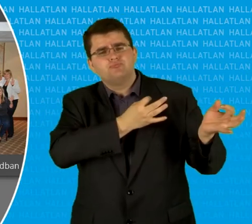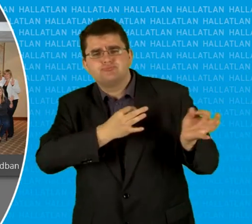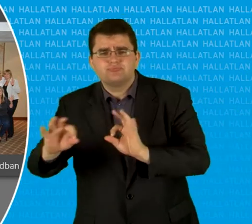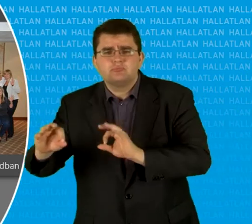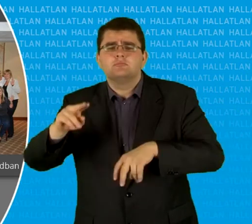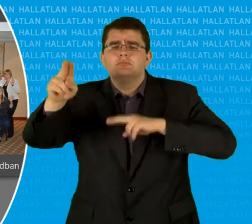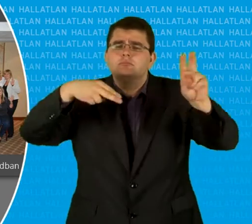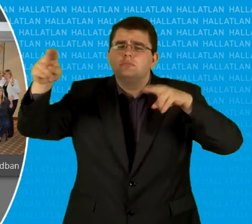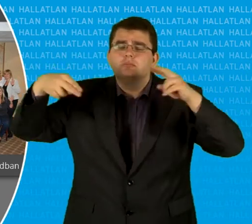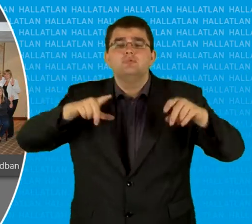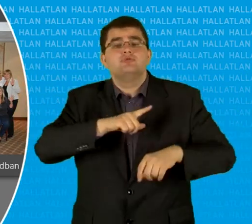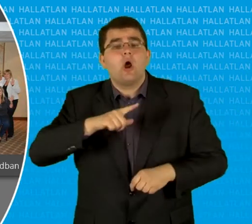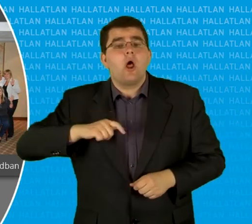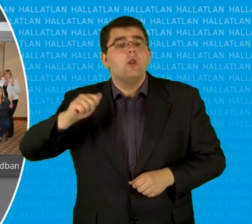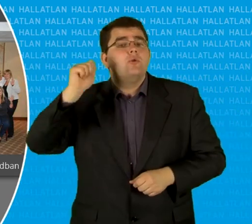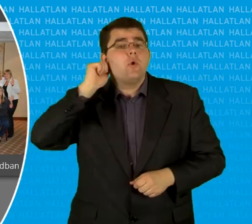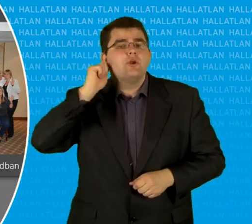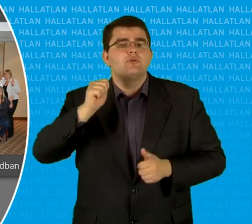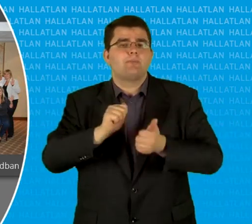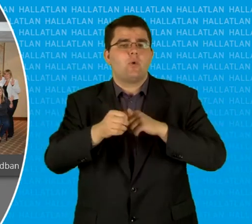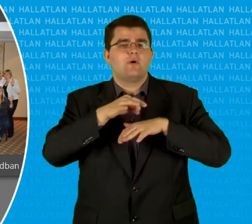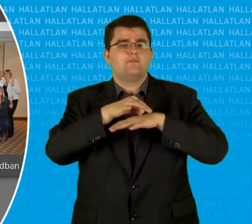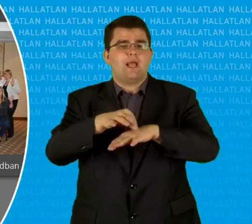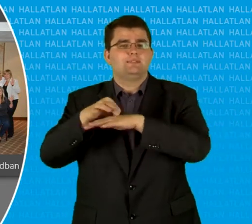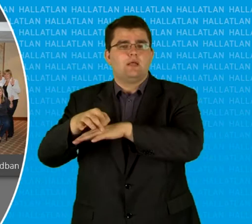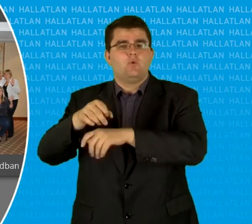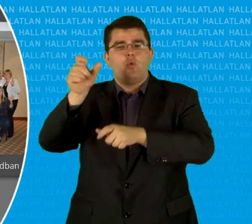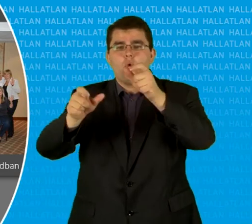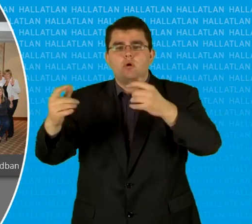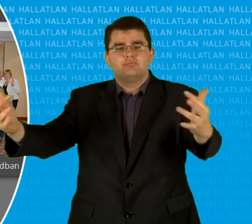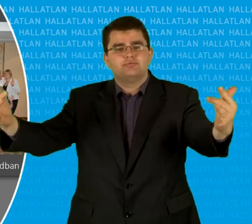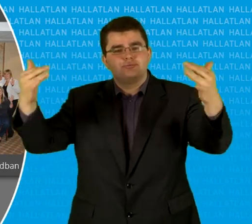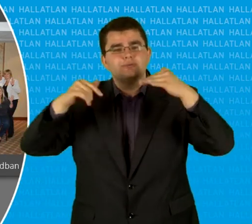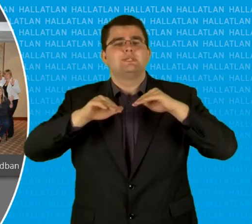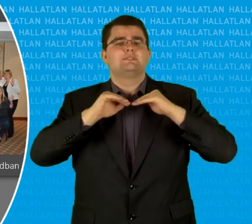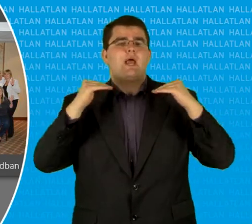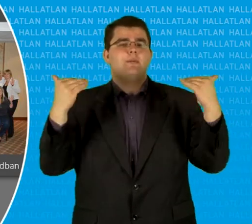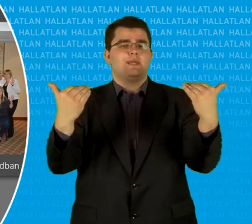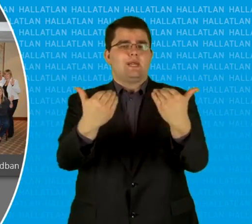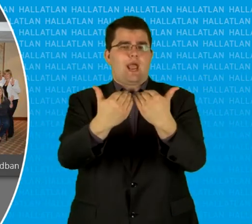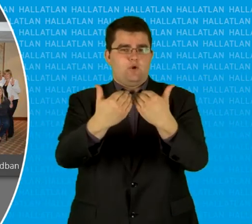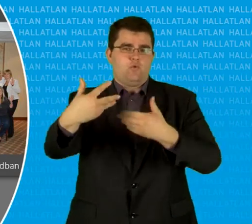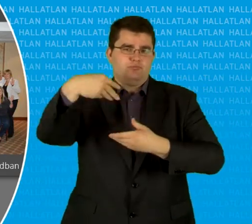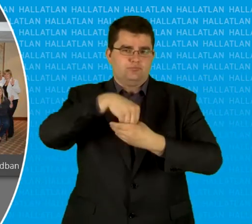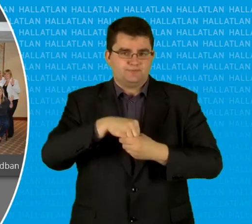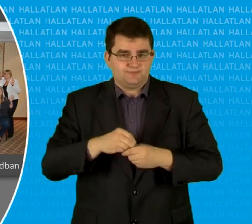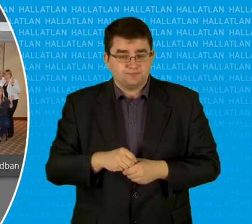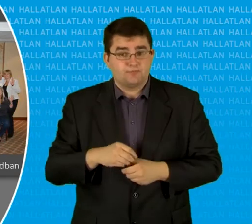által női sportvezetőnek szervezett szemináriumon.